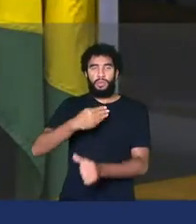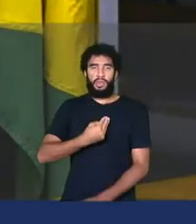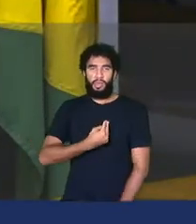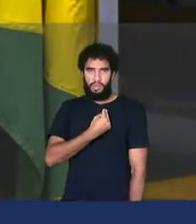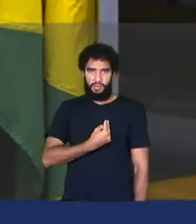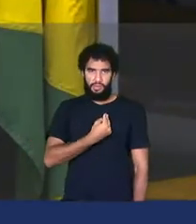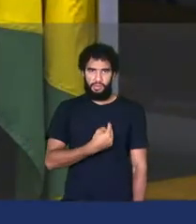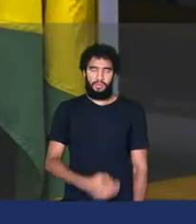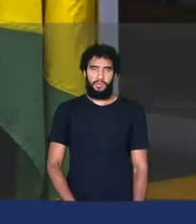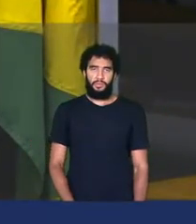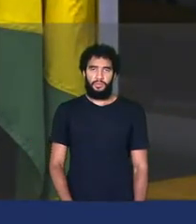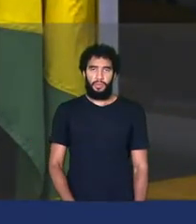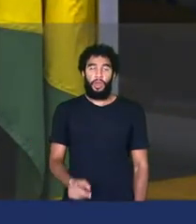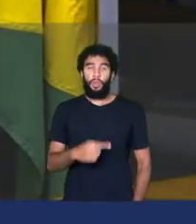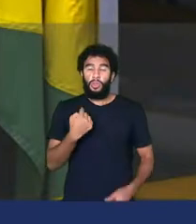TRANSFORMAR A REALIDADE. PRECISAMOS EMPONDER NA